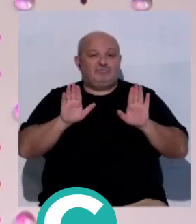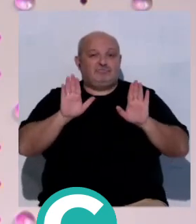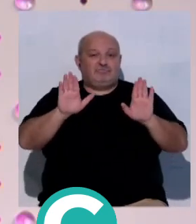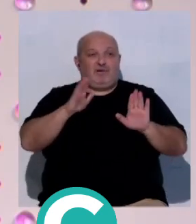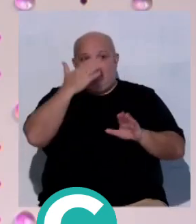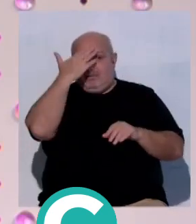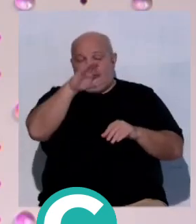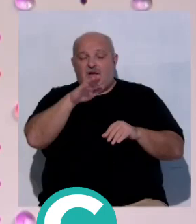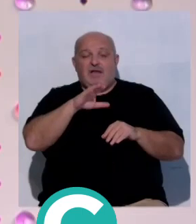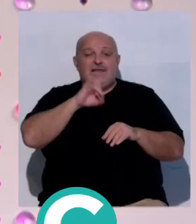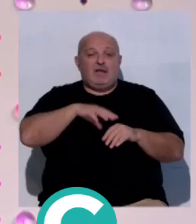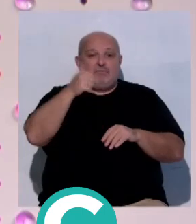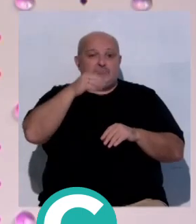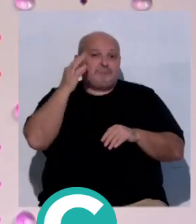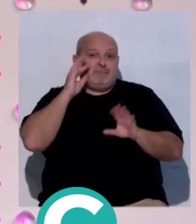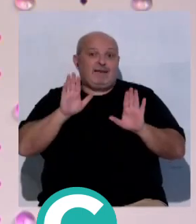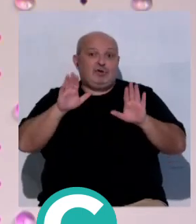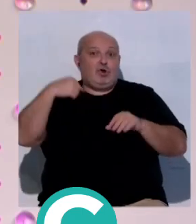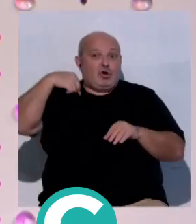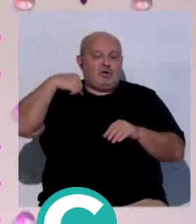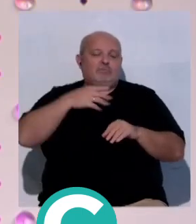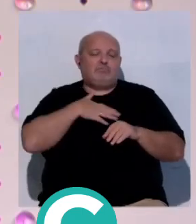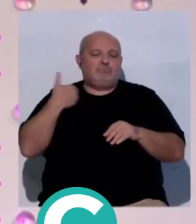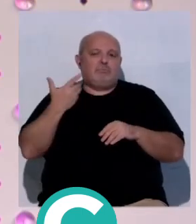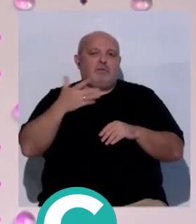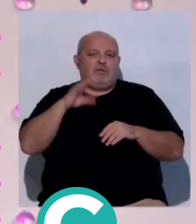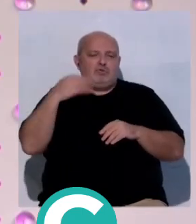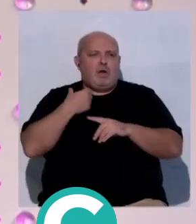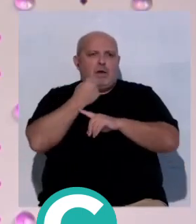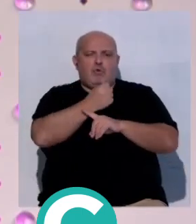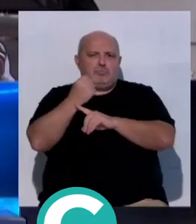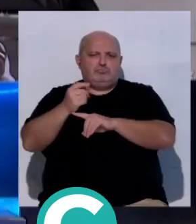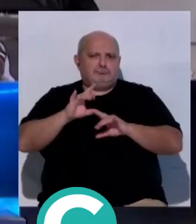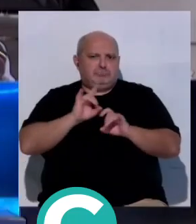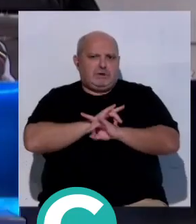será rector o rectora Pues que dec lo que quiera lo que quiera y yo la apoyaré evidentemente pero